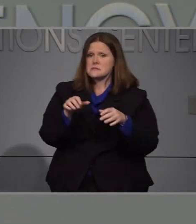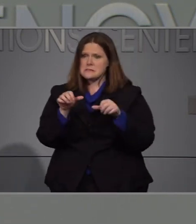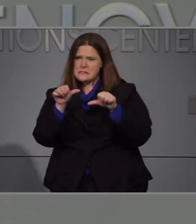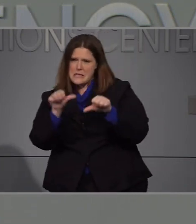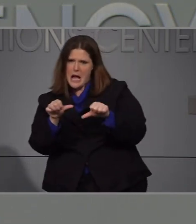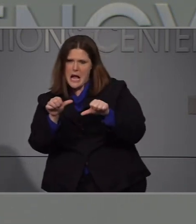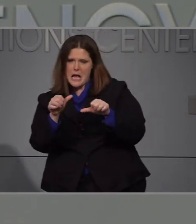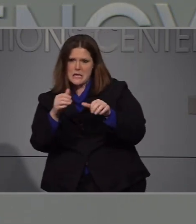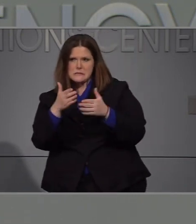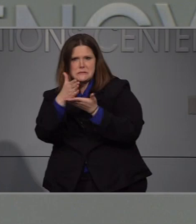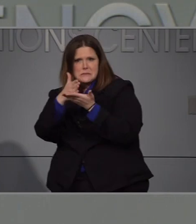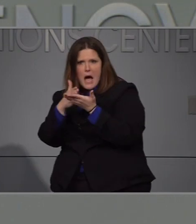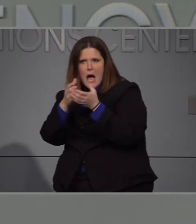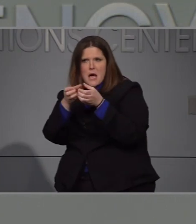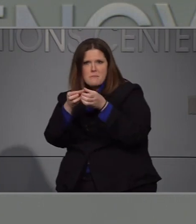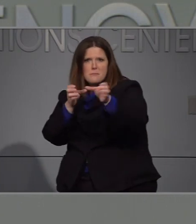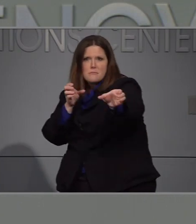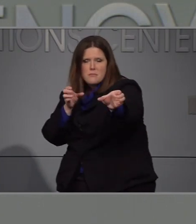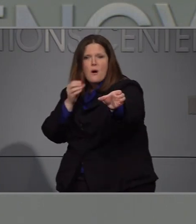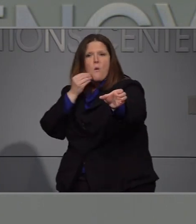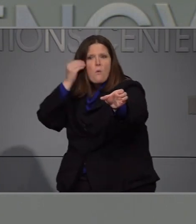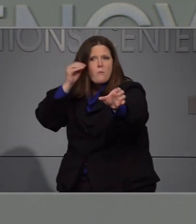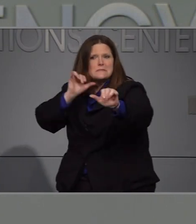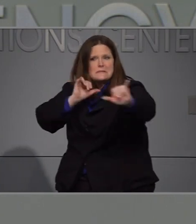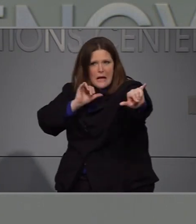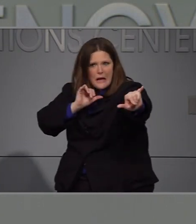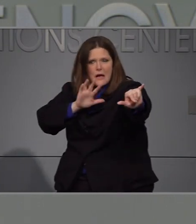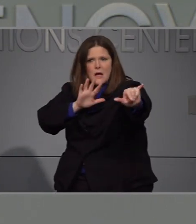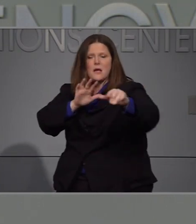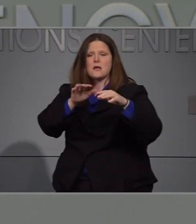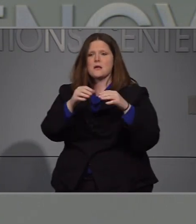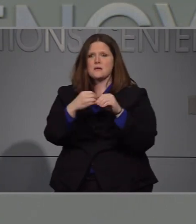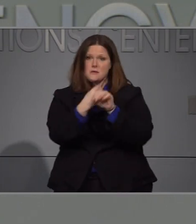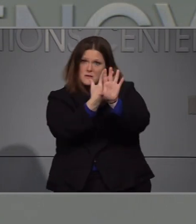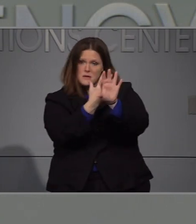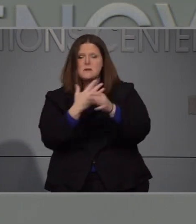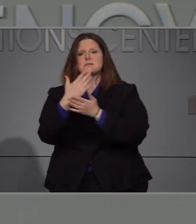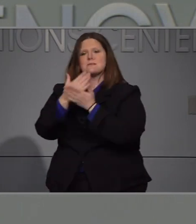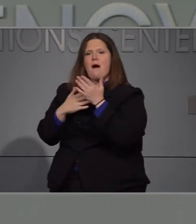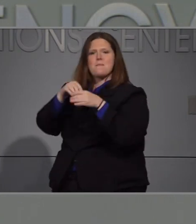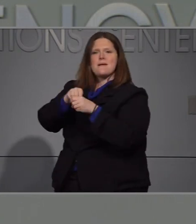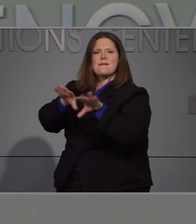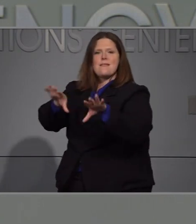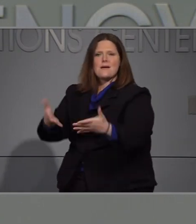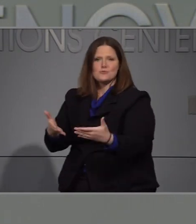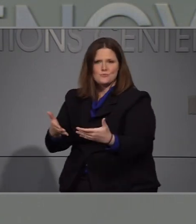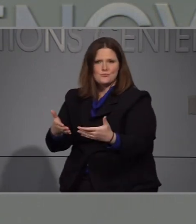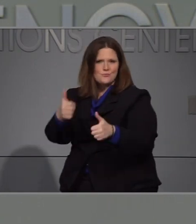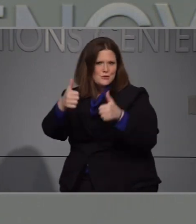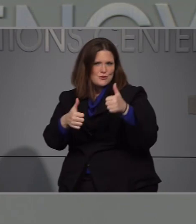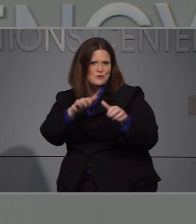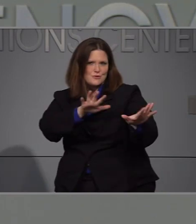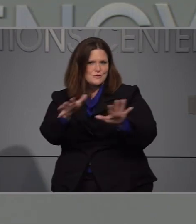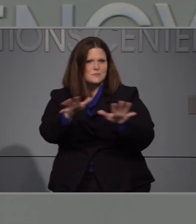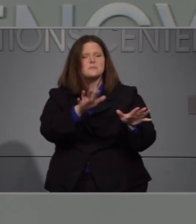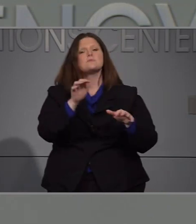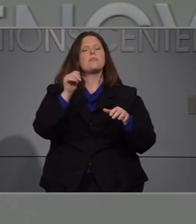opción intermedia al regresar. En Party presencialmente y en parte virtualmente eso, en el tipo de conversaciones que